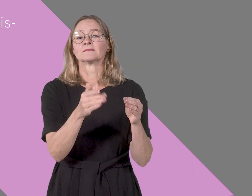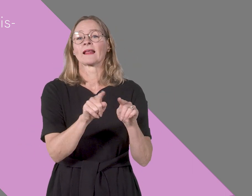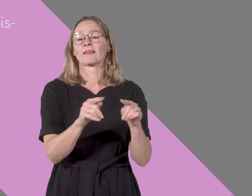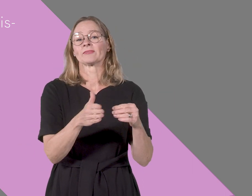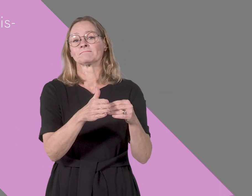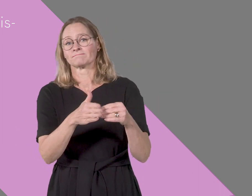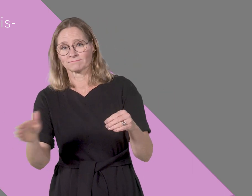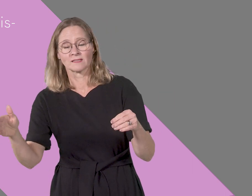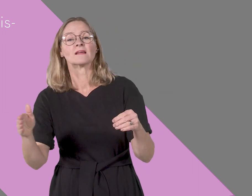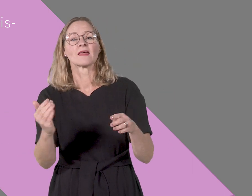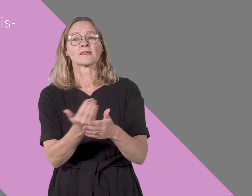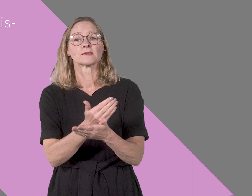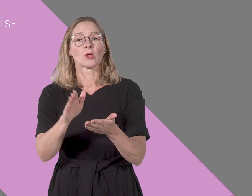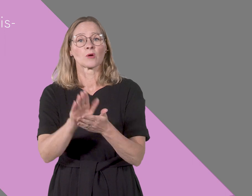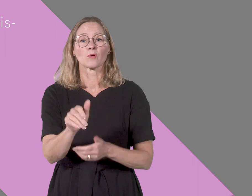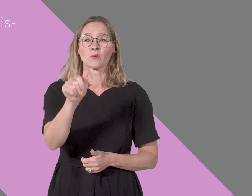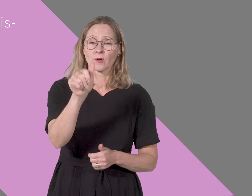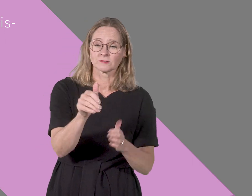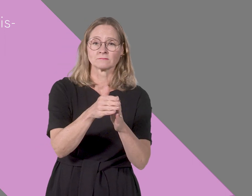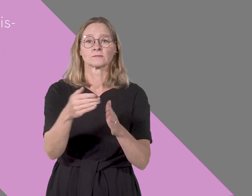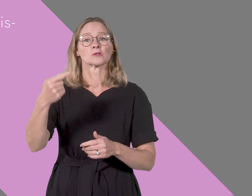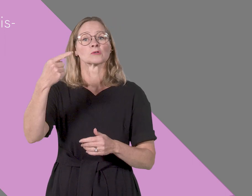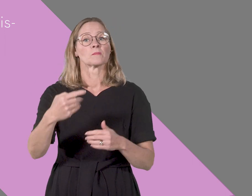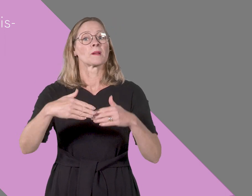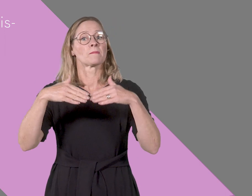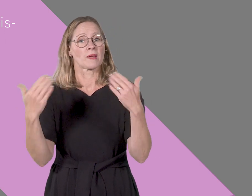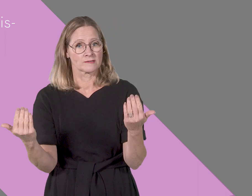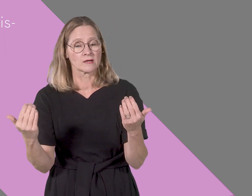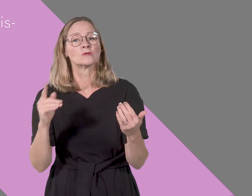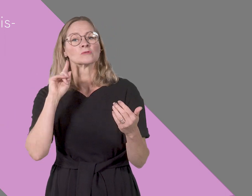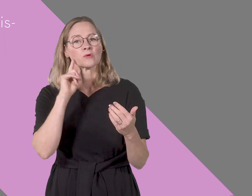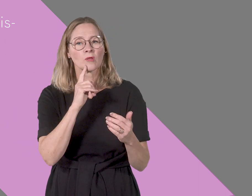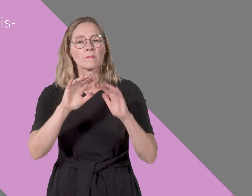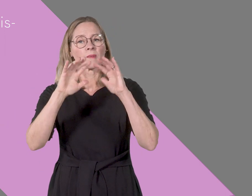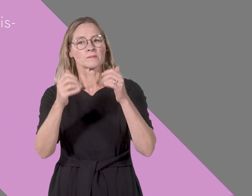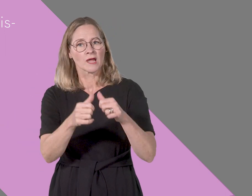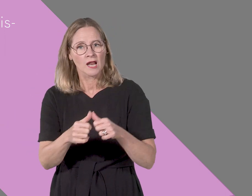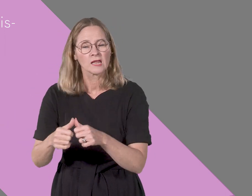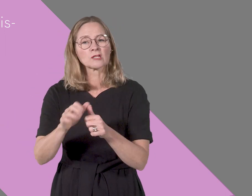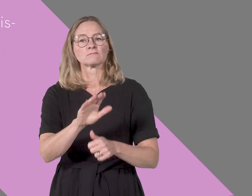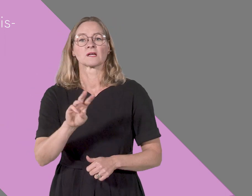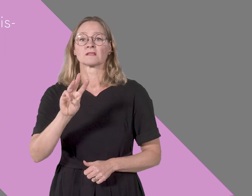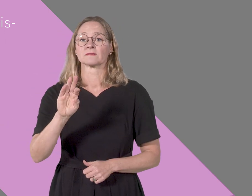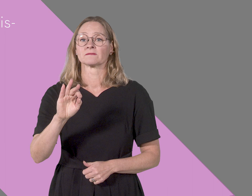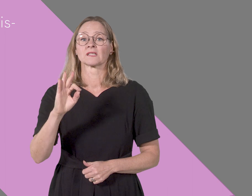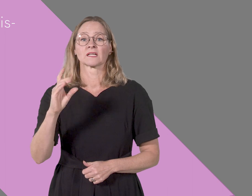Sitä seurasi Kuurojen Maailmanliiton WFD:n kaksipäiväinen yleiskokous -